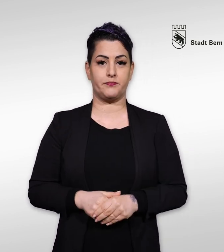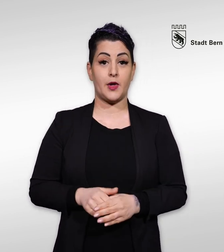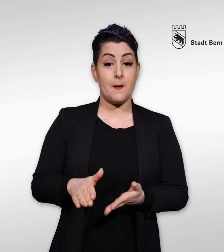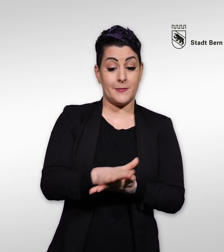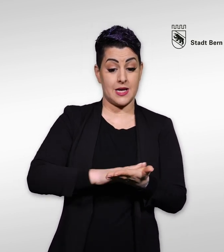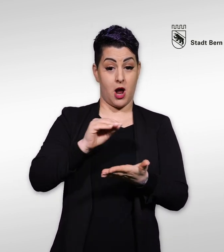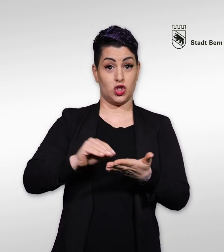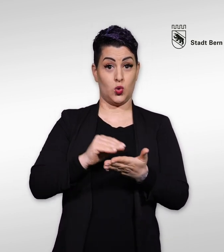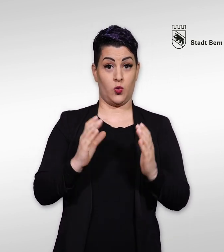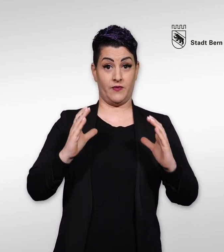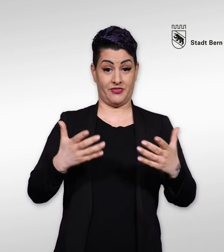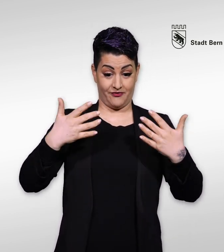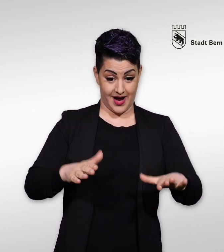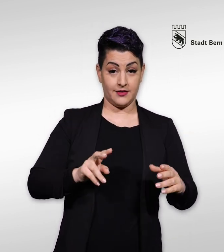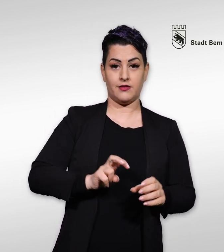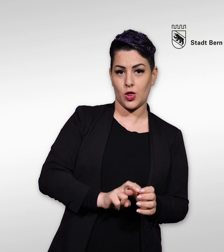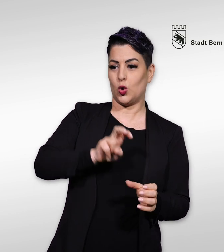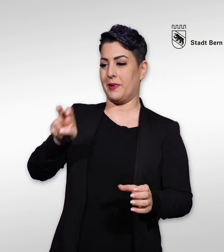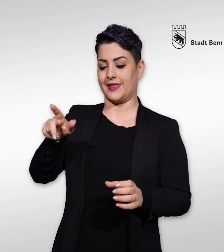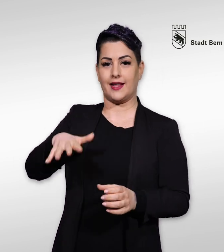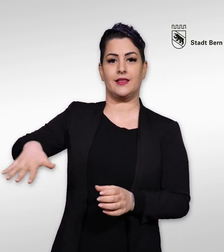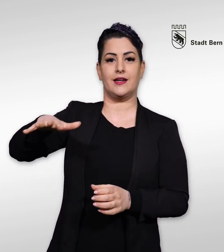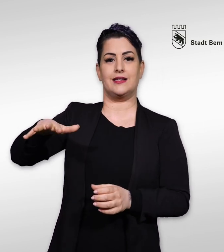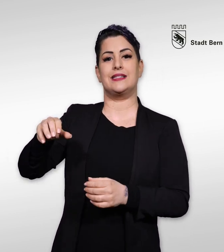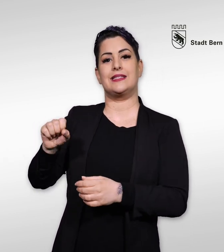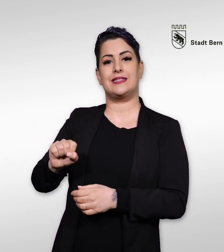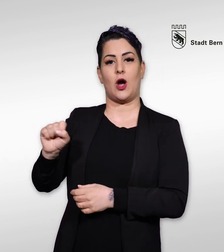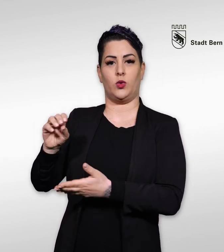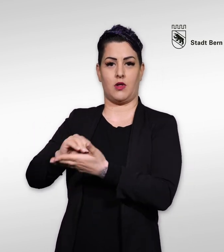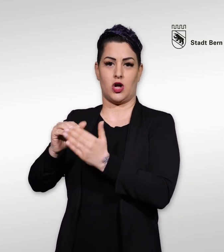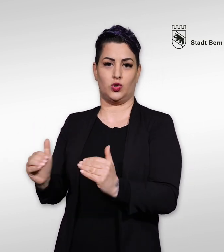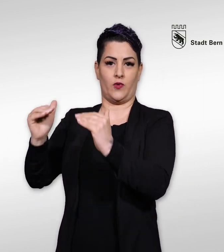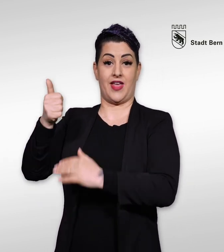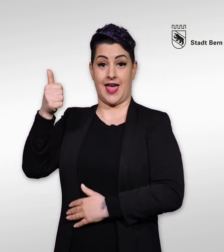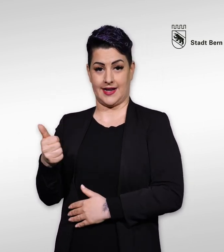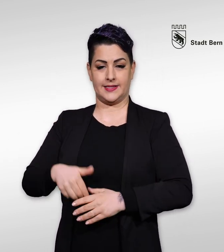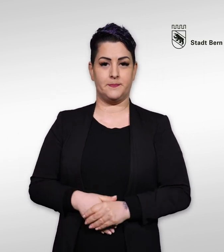Die Primarstufe endet mit dem Übertritt in die Sekundarstufe 1.